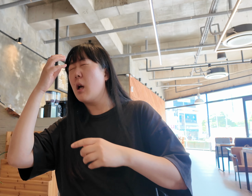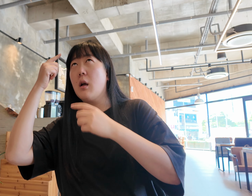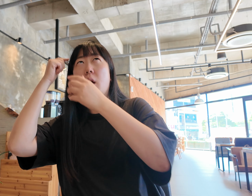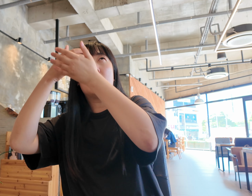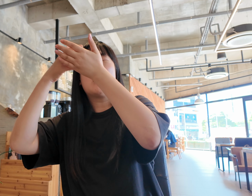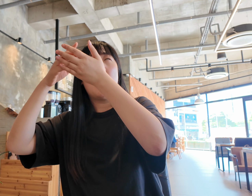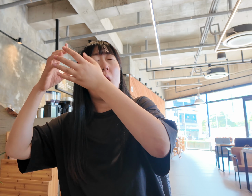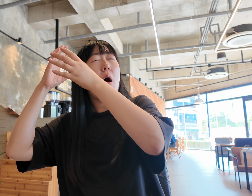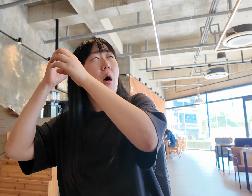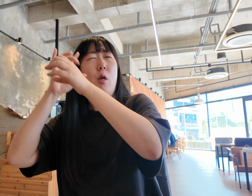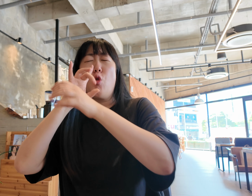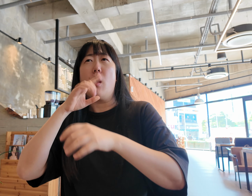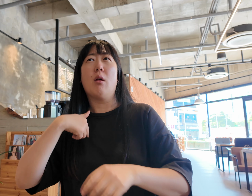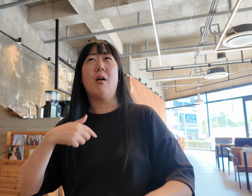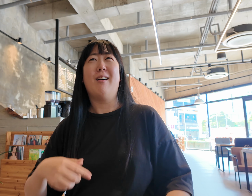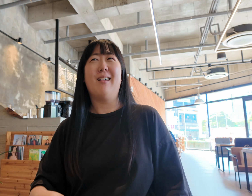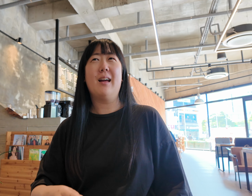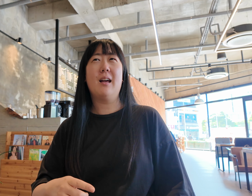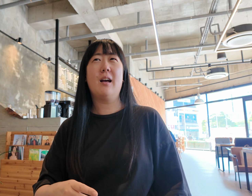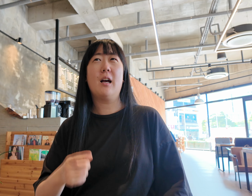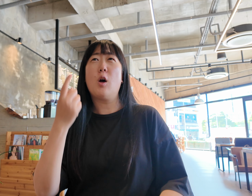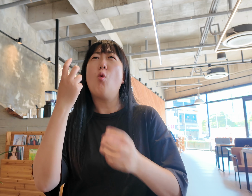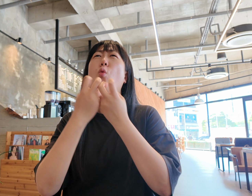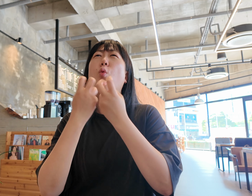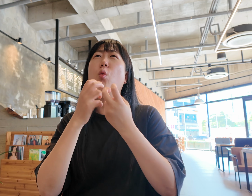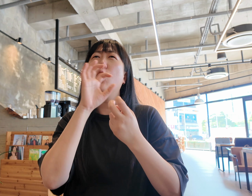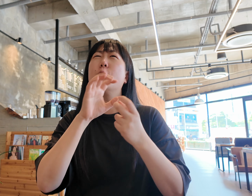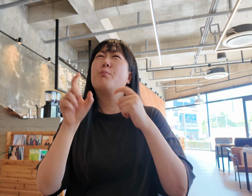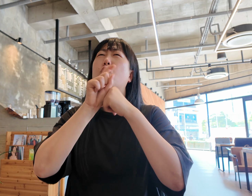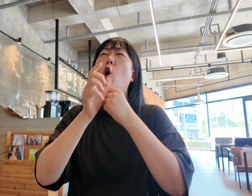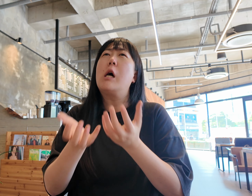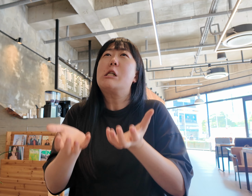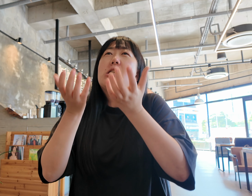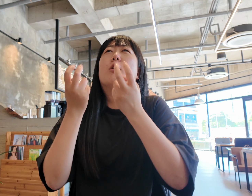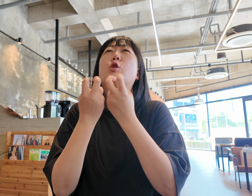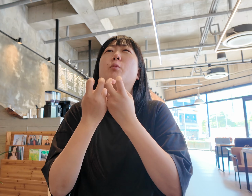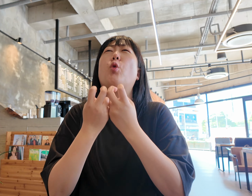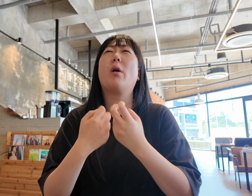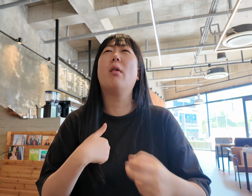pero la expresión visual tiene límites. ¿Hay alguna manera de mejorarlo aún más?